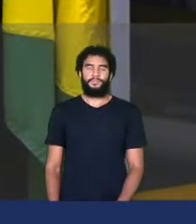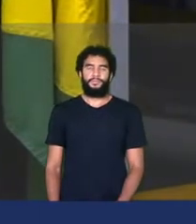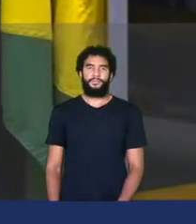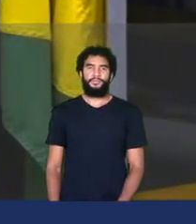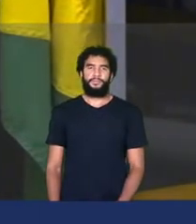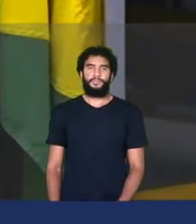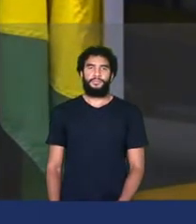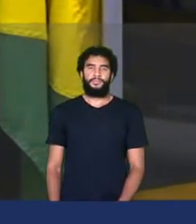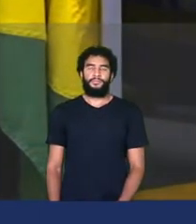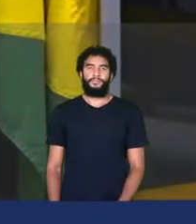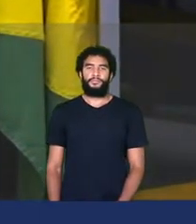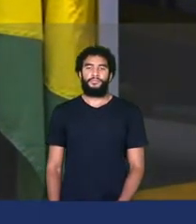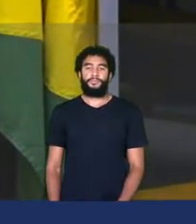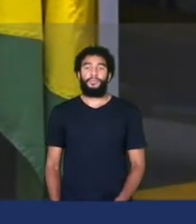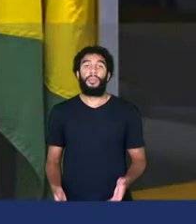OBRIGADA, PRESIDENTE. COLEGAS,